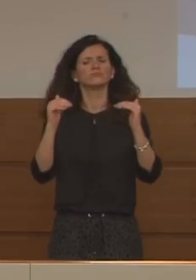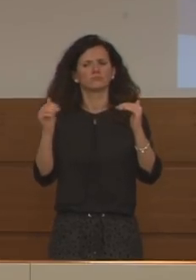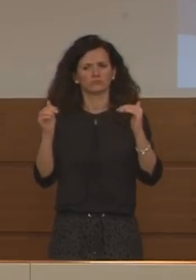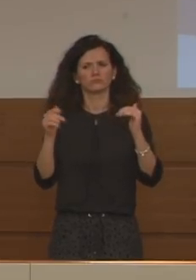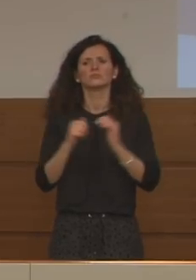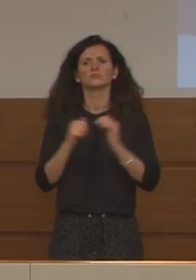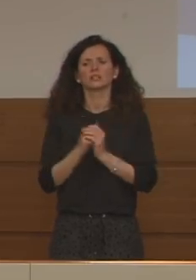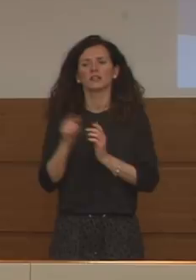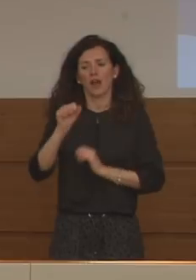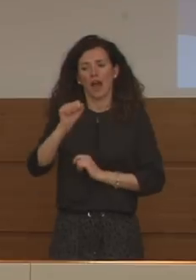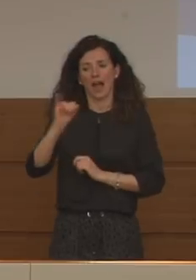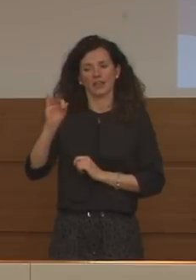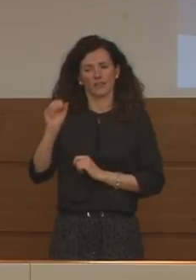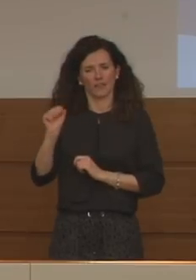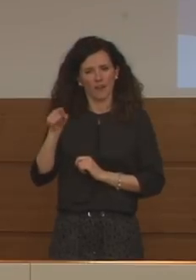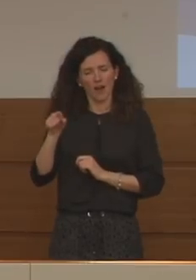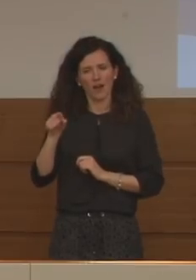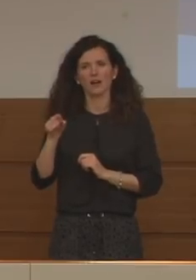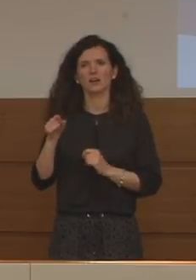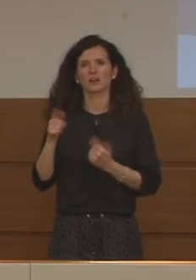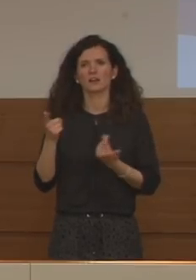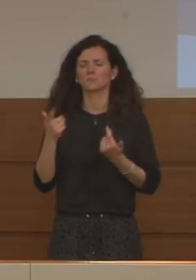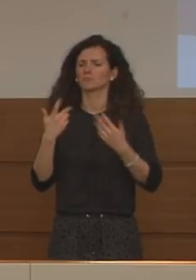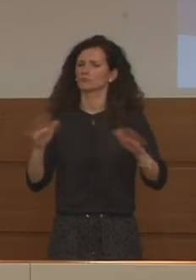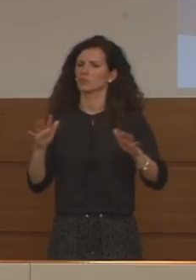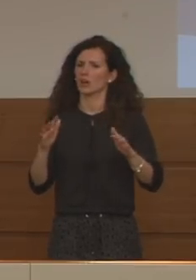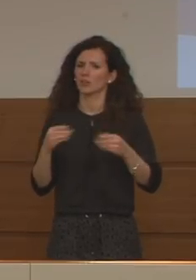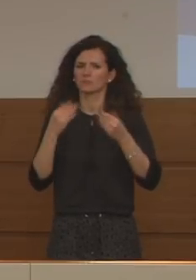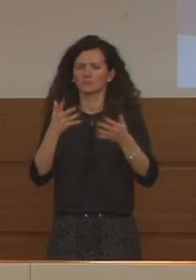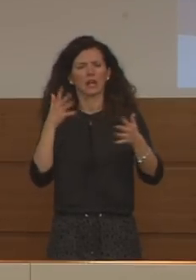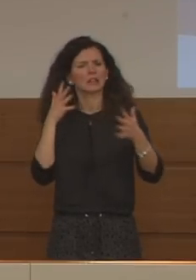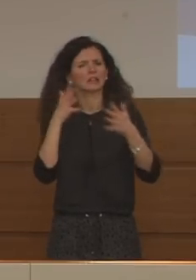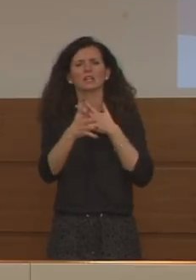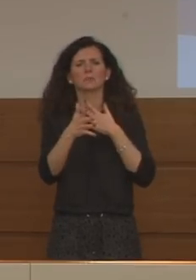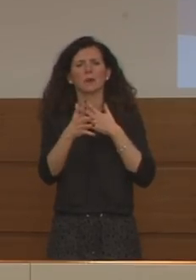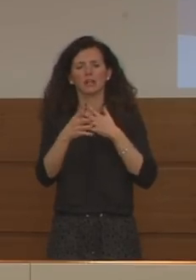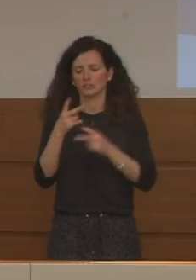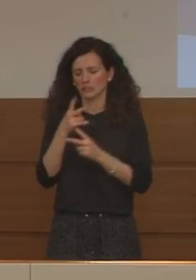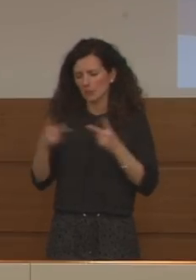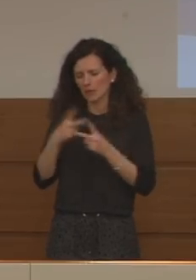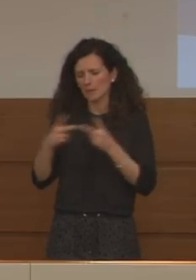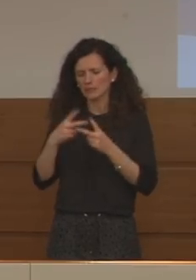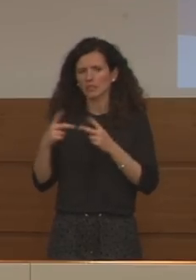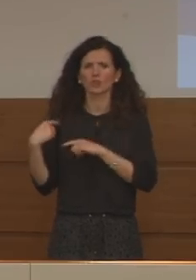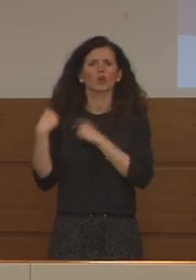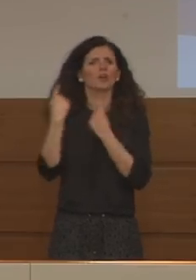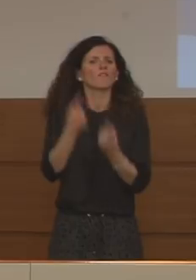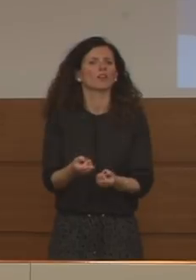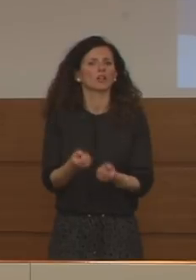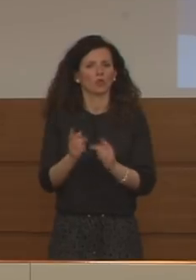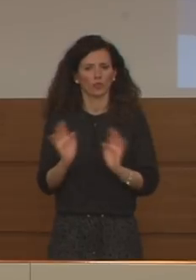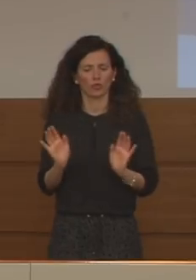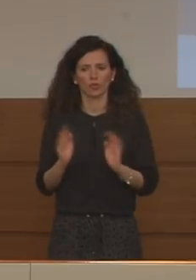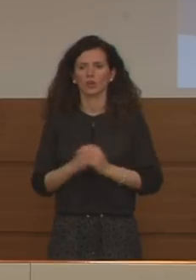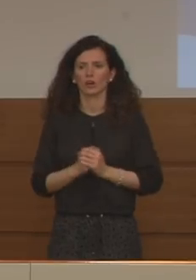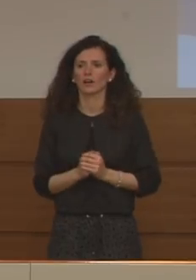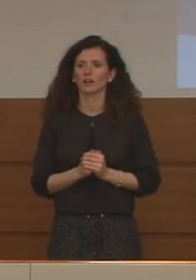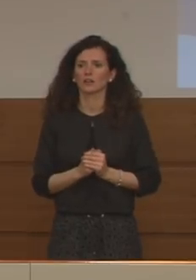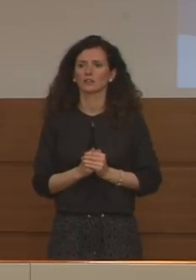subito ha reso molto trasparenti tutte le sperimentazioni che noi stiamo facendo. Credo che, torniamo al discorso precedente,